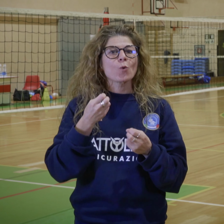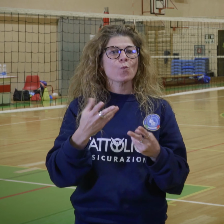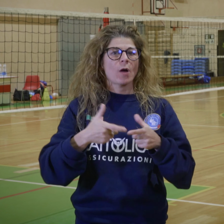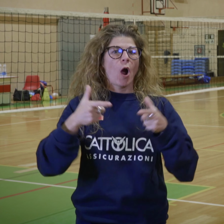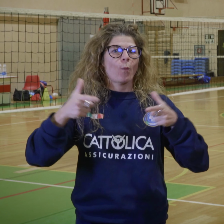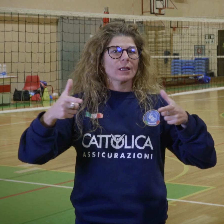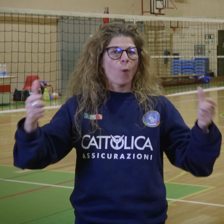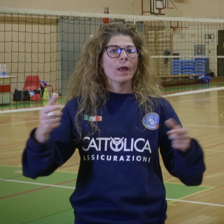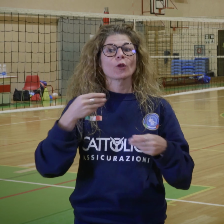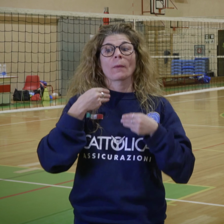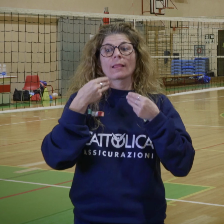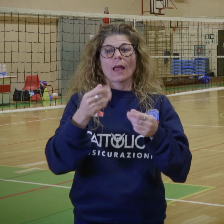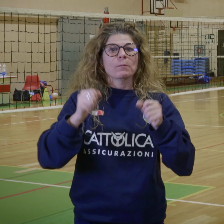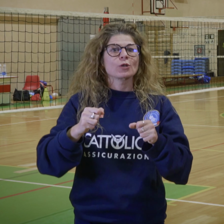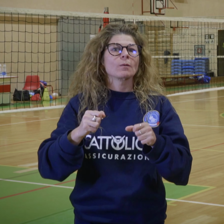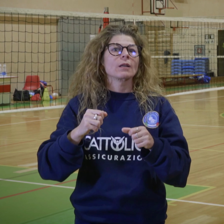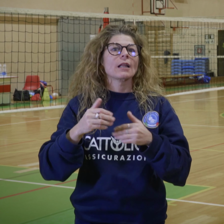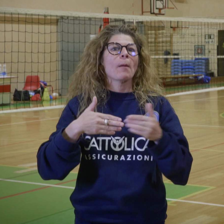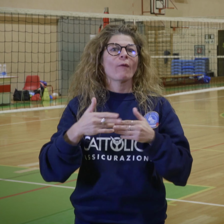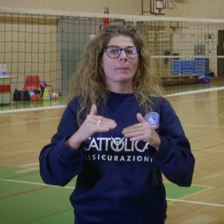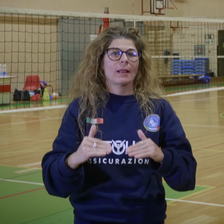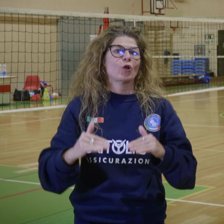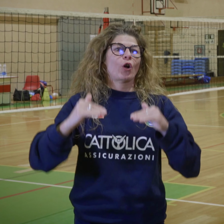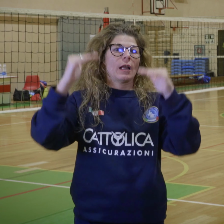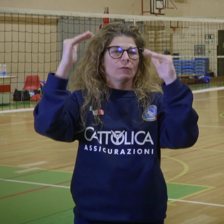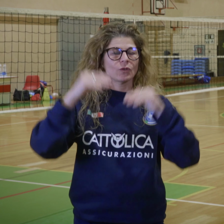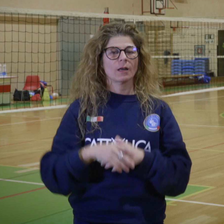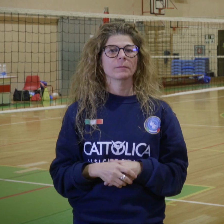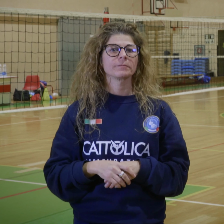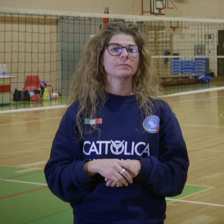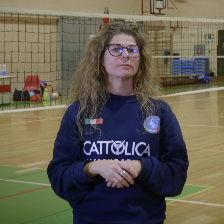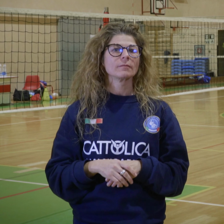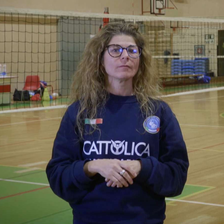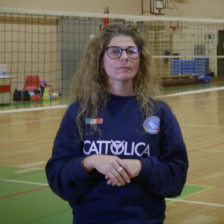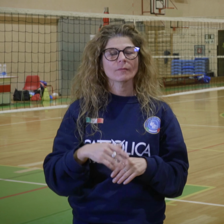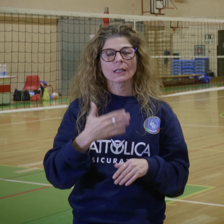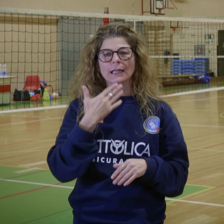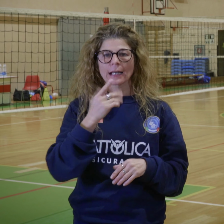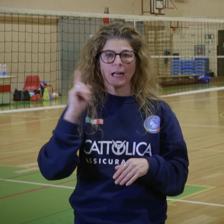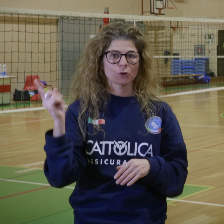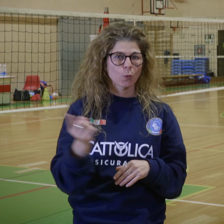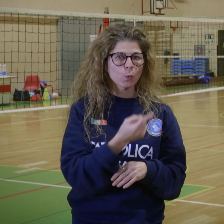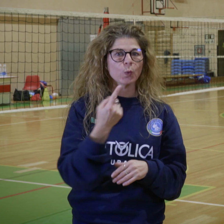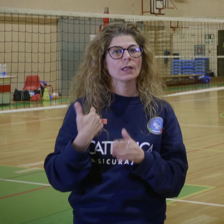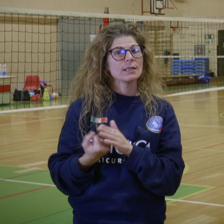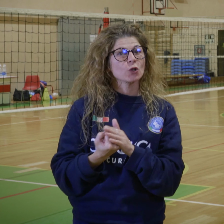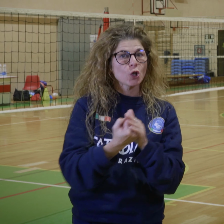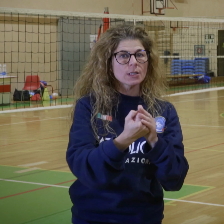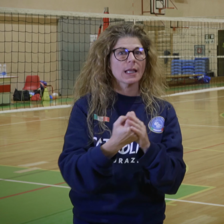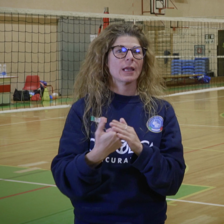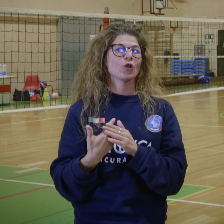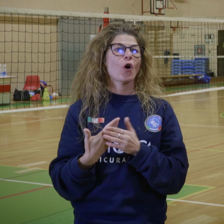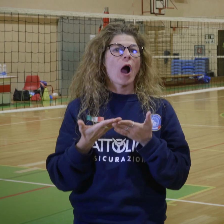movimento, crescita e vitalità. Ringrazio tutti per il sostegno, l'aiuto che ci è